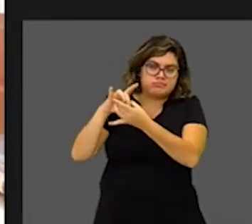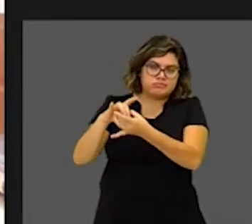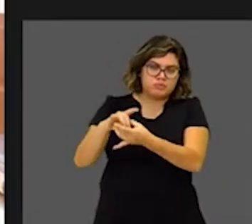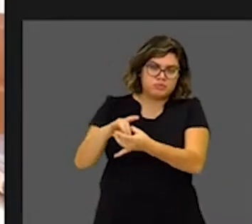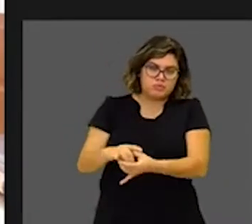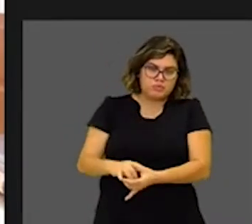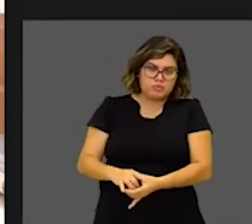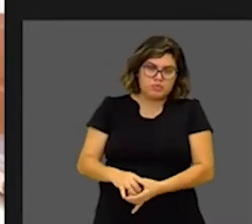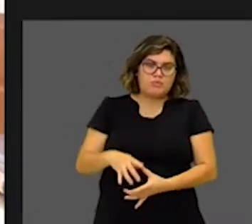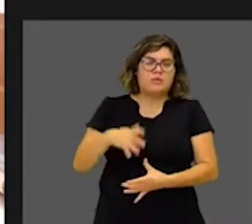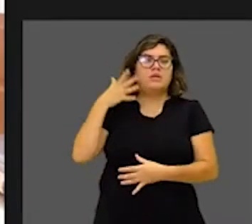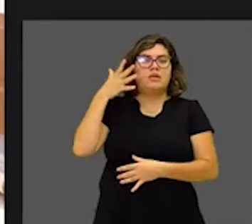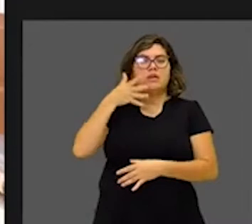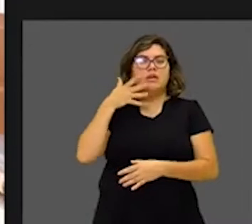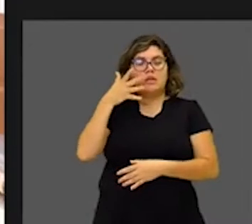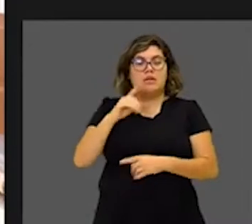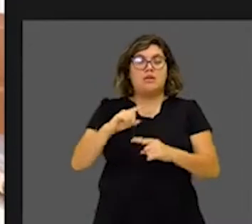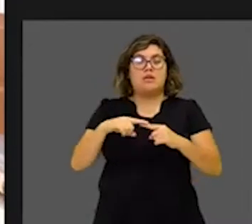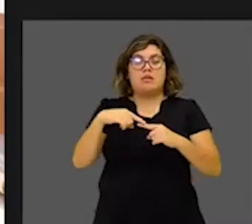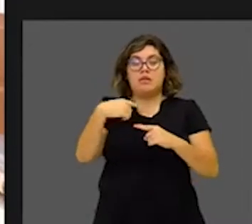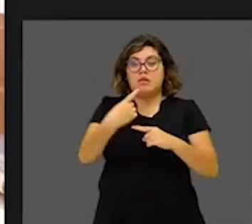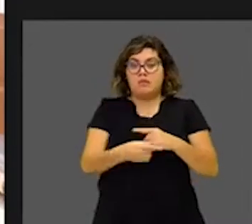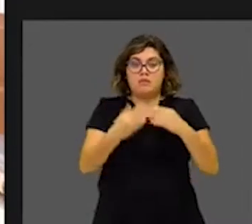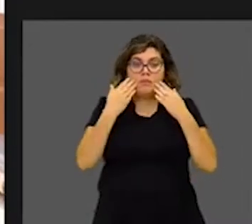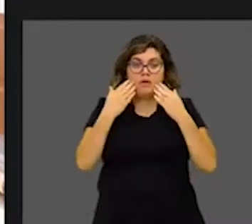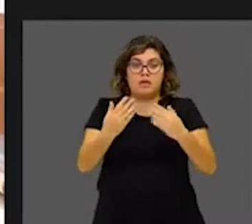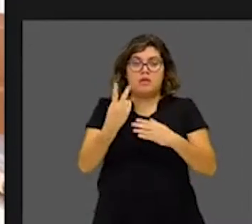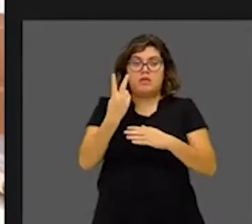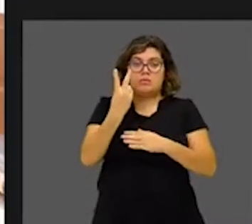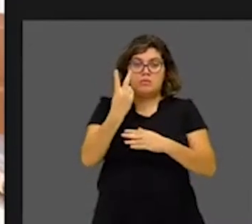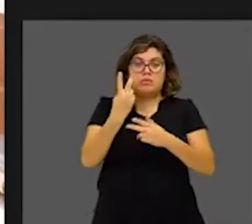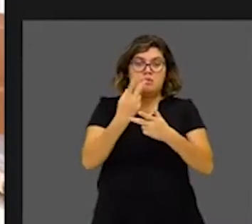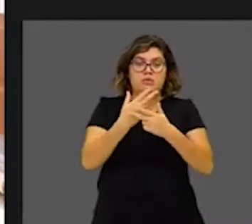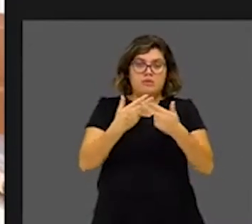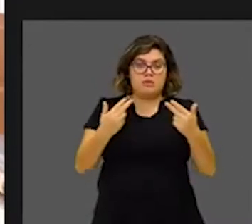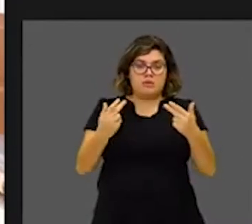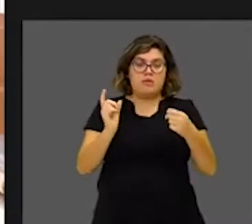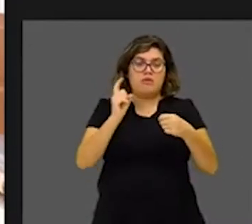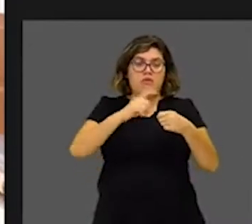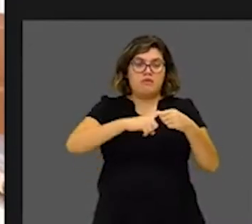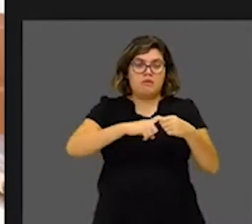iniciais em seguida apresentar duas questões devolvo a palavra o brasileiro e os expositores